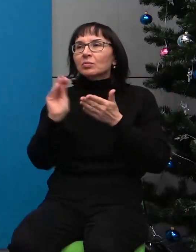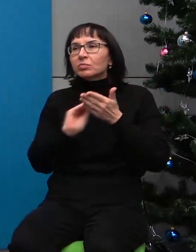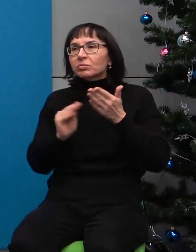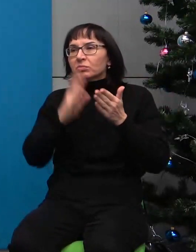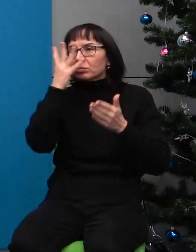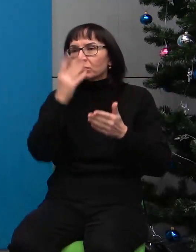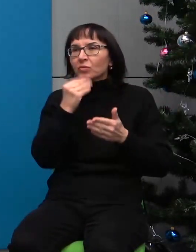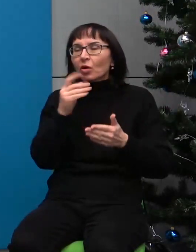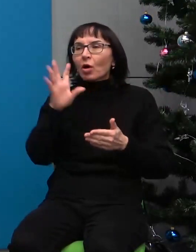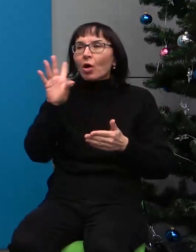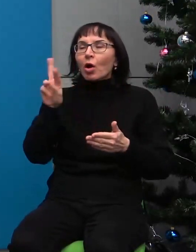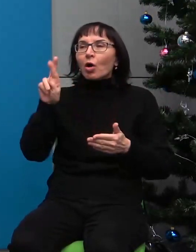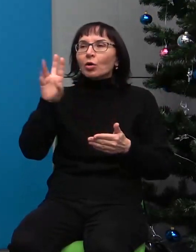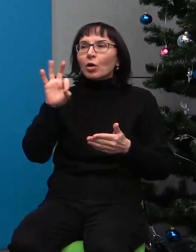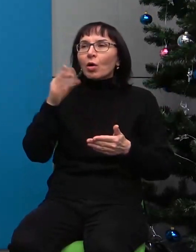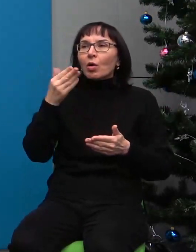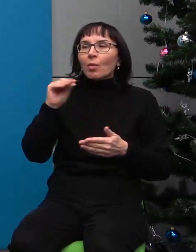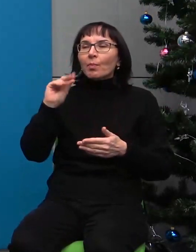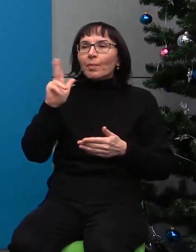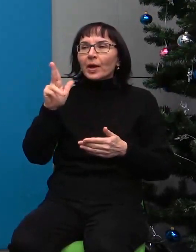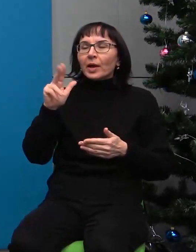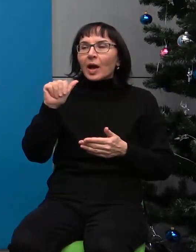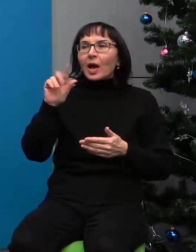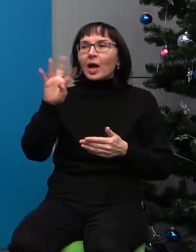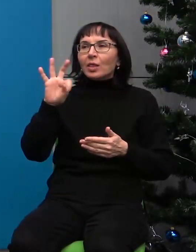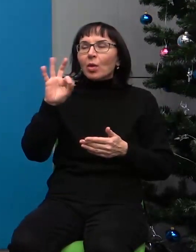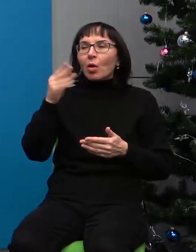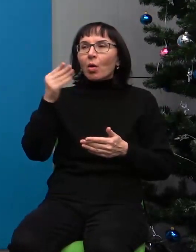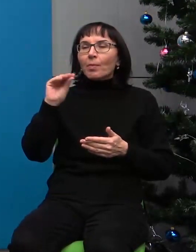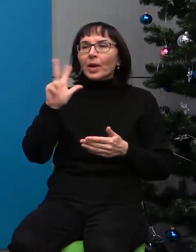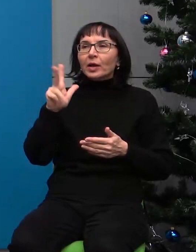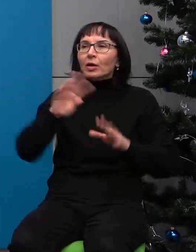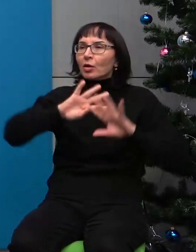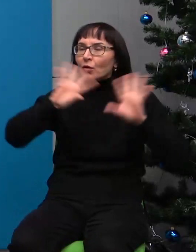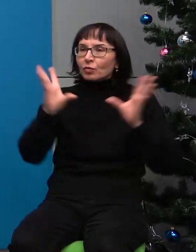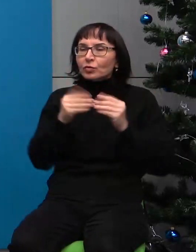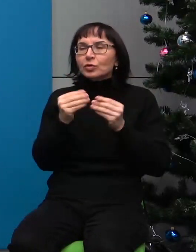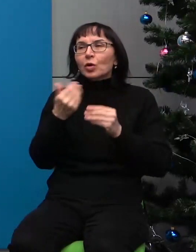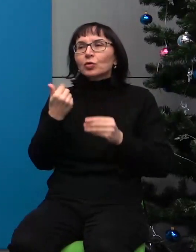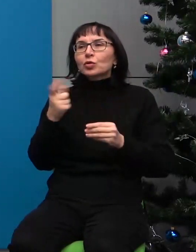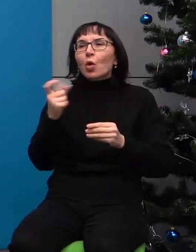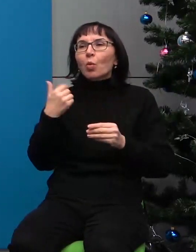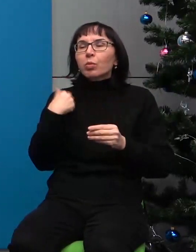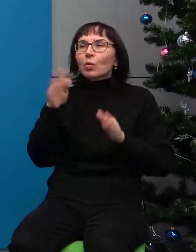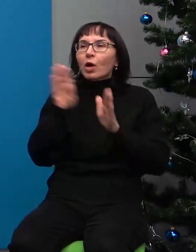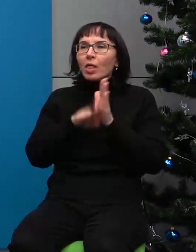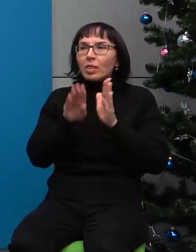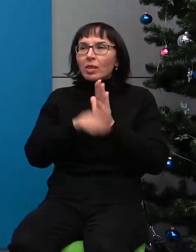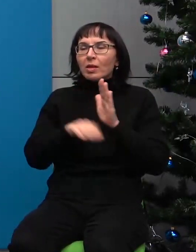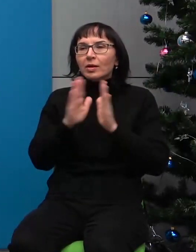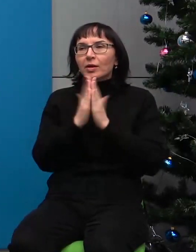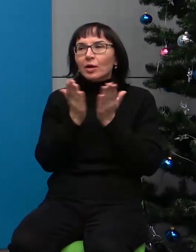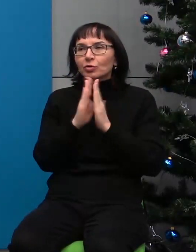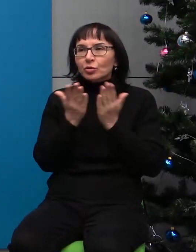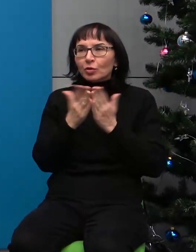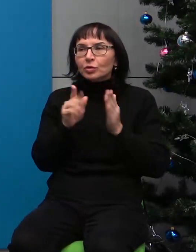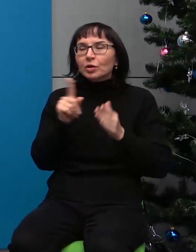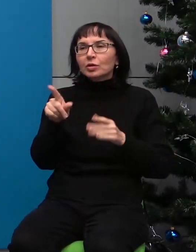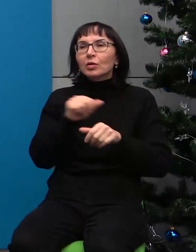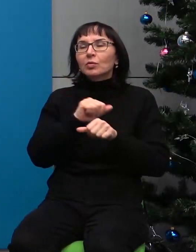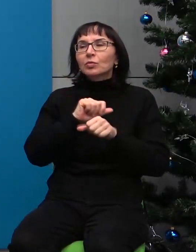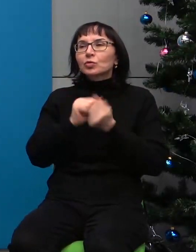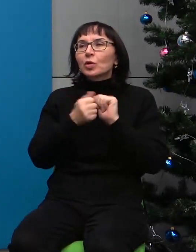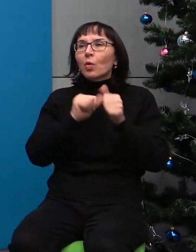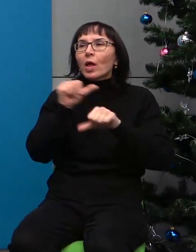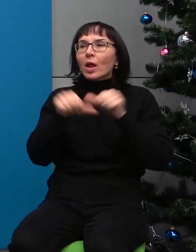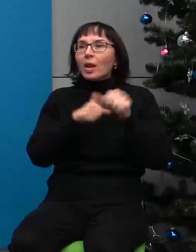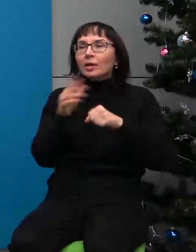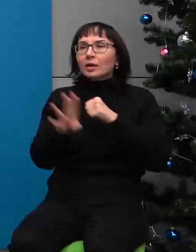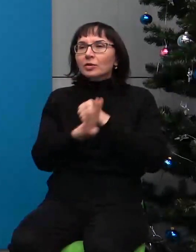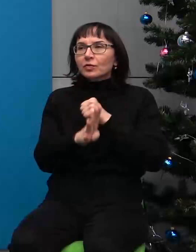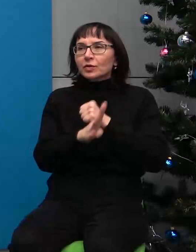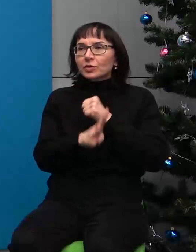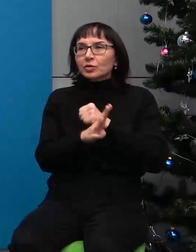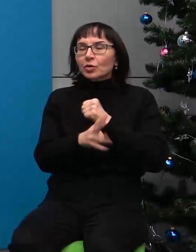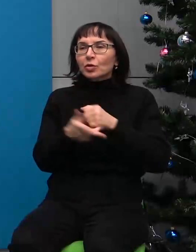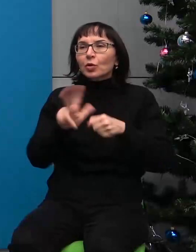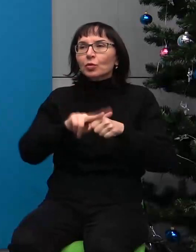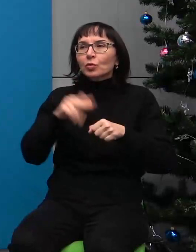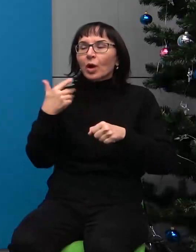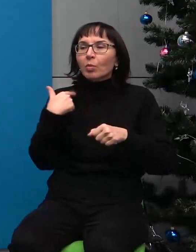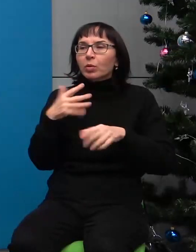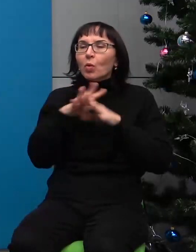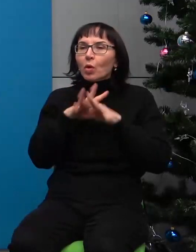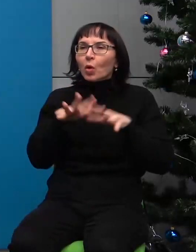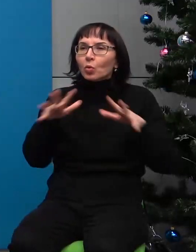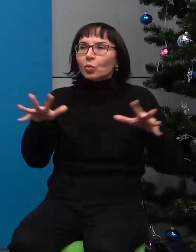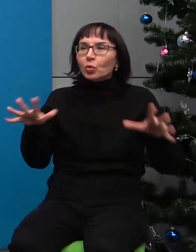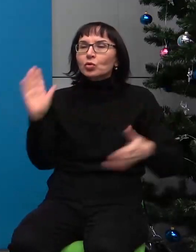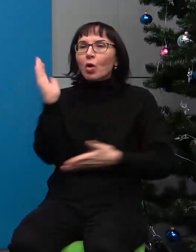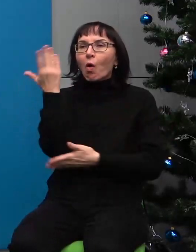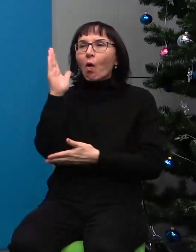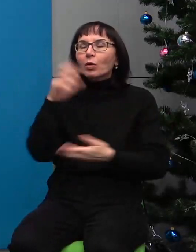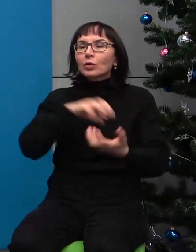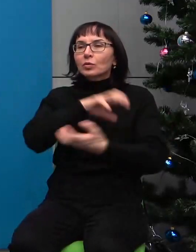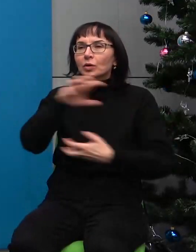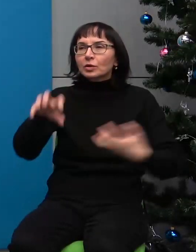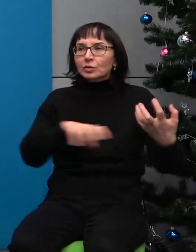takie tam za jakieś grosze używane. Myślę, że to jest w ogóle specyfika lat dziewięćdziesiątych, które były bardzo dużym oknem na świat, zwłaszcza jak ktoś jadł i wchodził w ten świat.